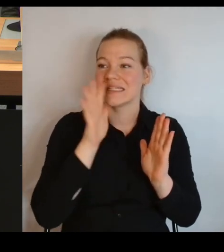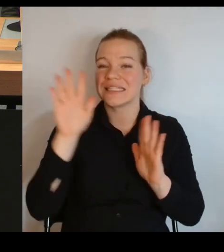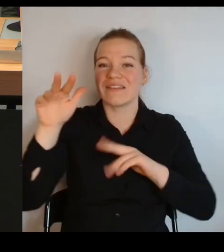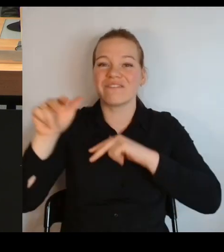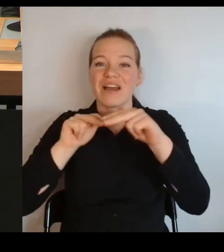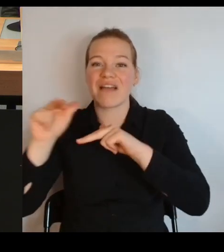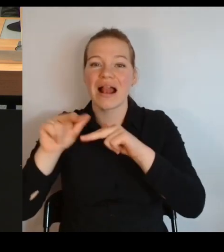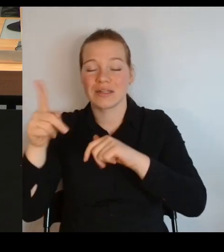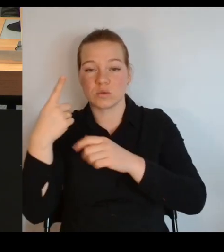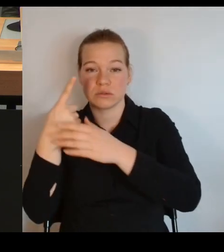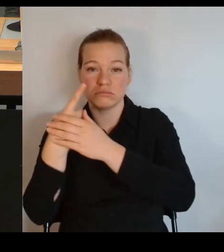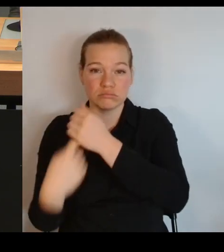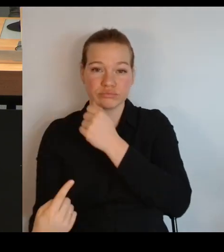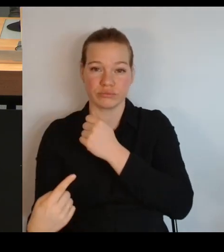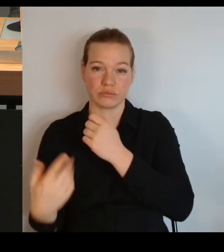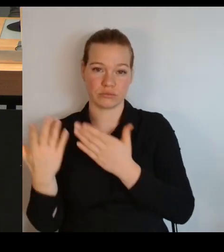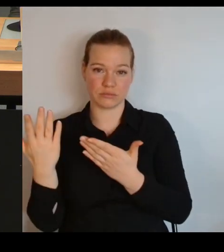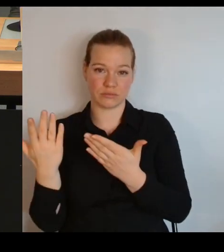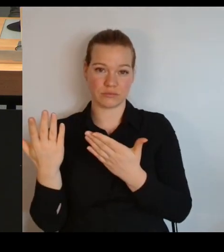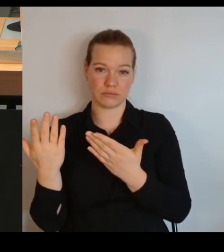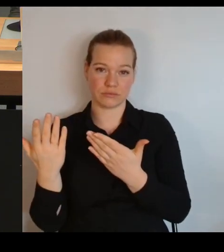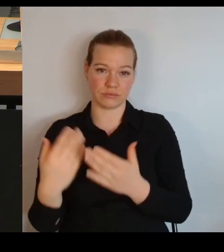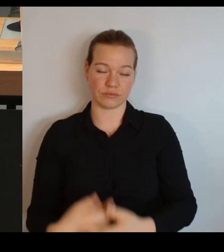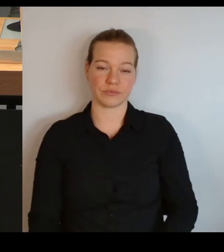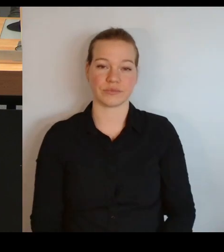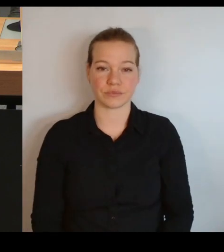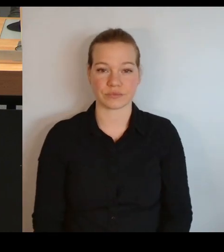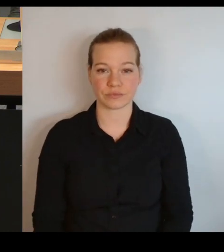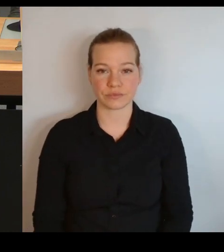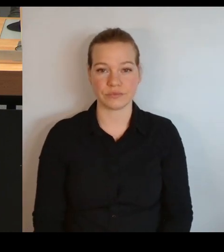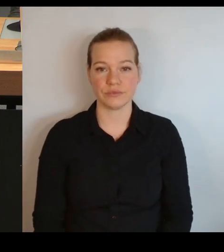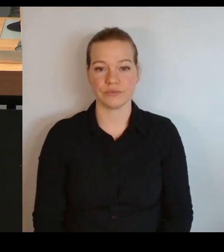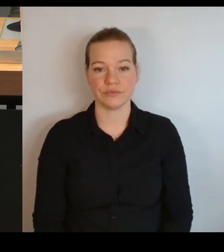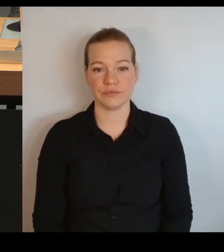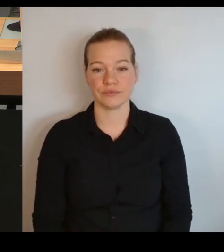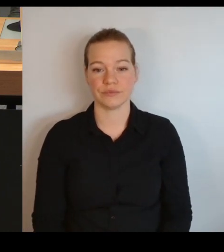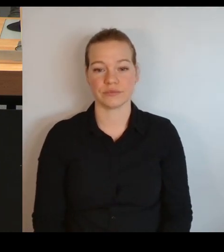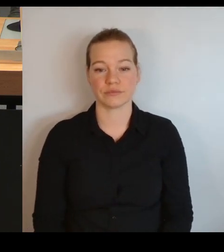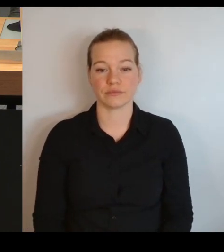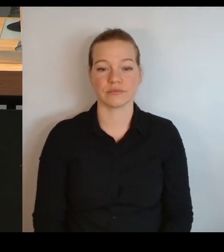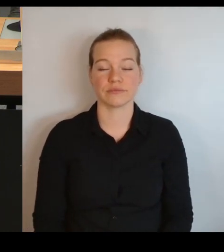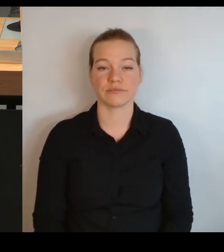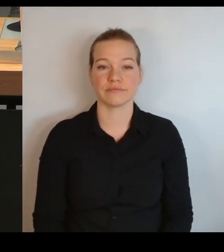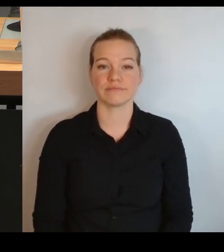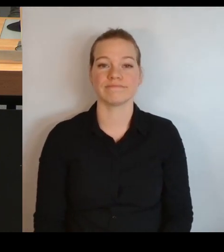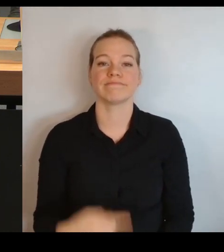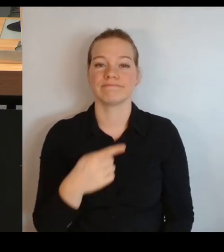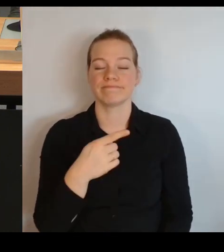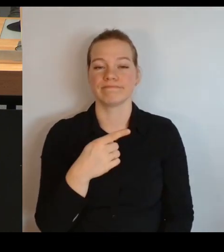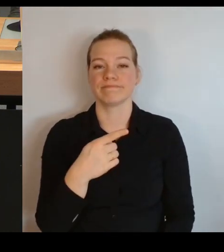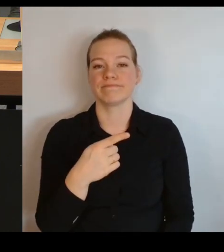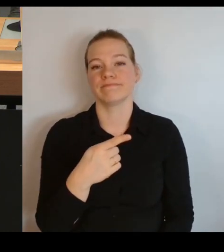Dessen ist sich bis heute auch der Gesetzgeber im Übrigen bewusst und hat bisher regelmäßig und zu Recht auf die Verantwortung der